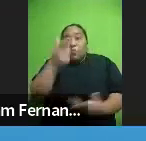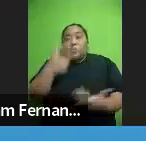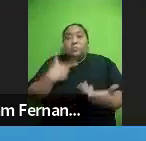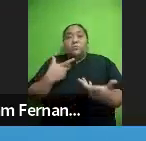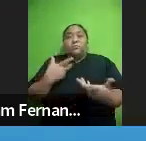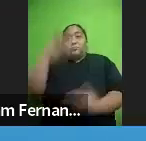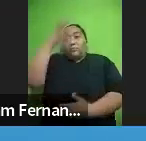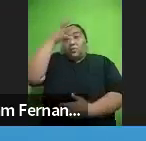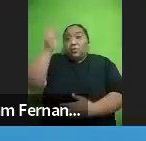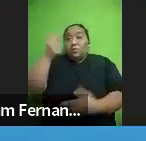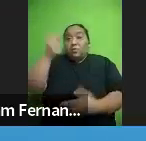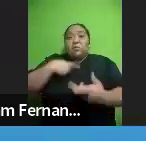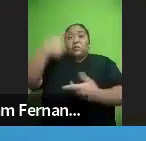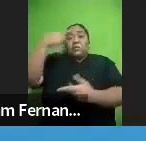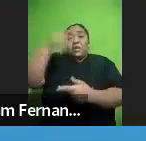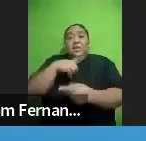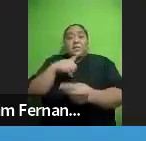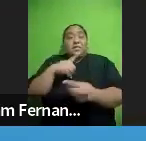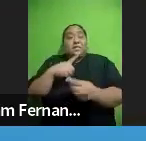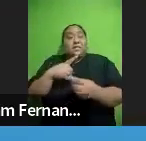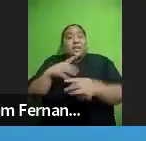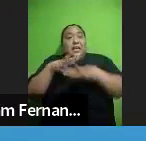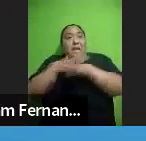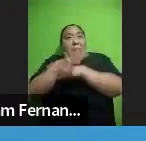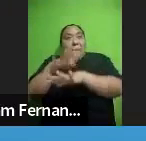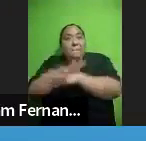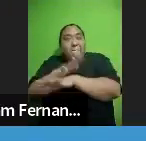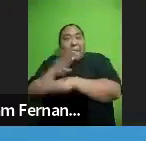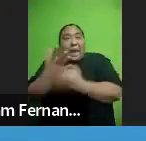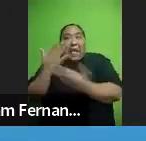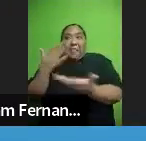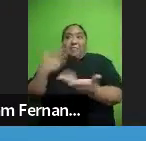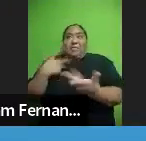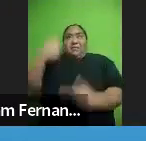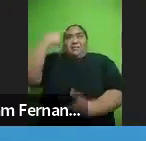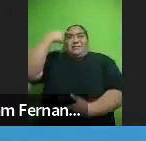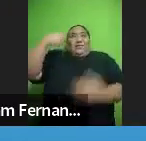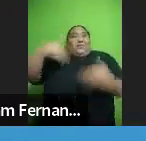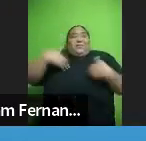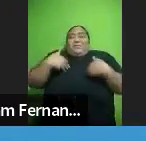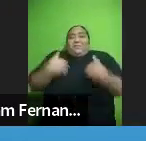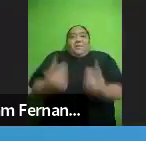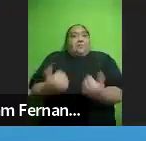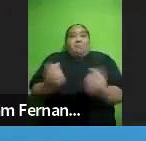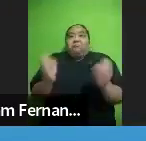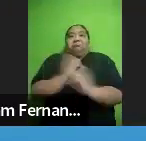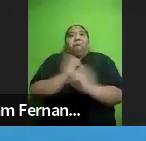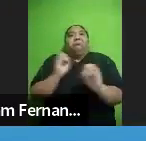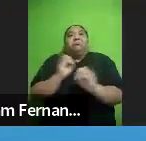Bueno, todas las concesiones, concepciones que habría que detectar cambiar y que nos cambiar y que nos metieron en jaque porque no